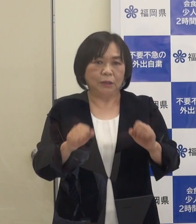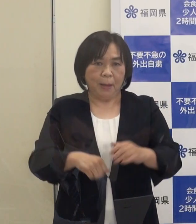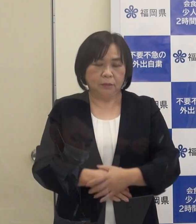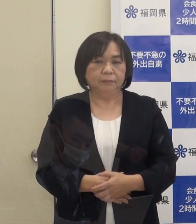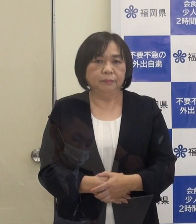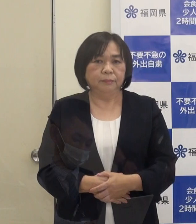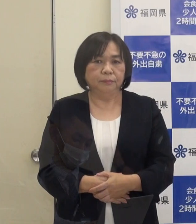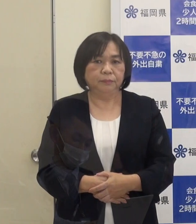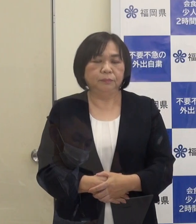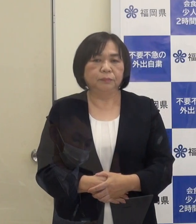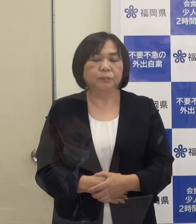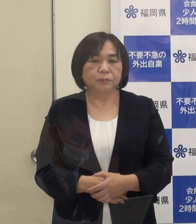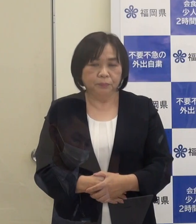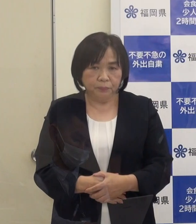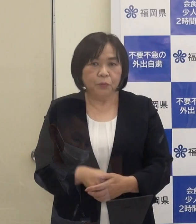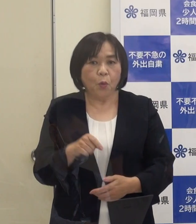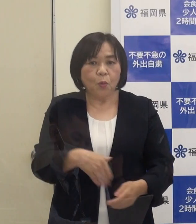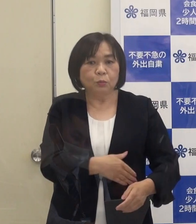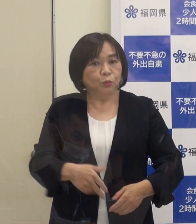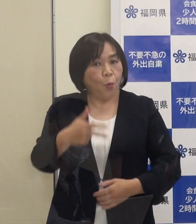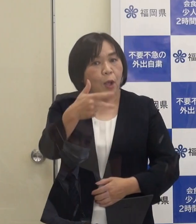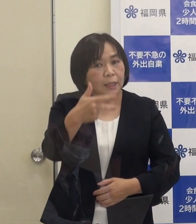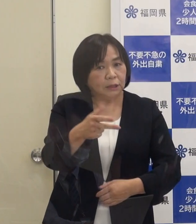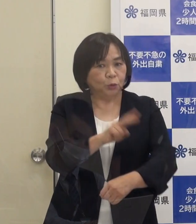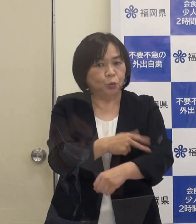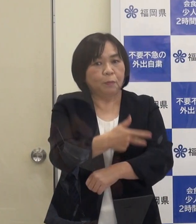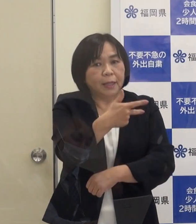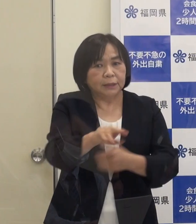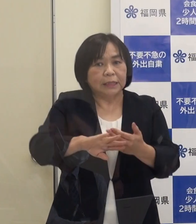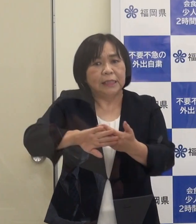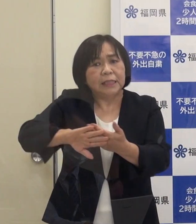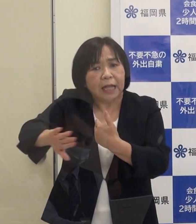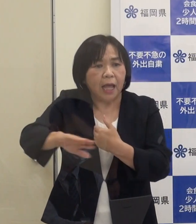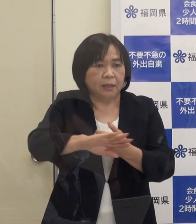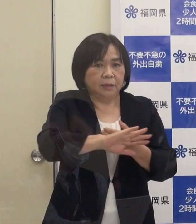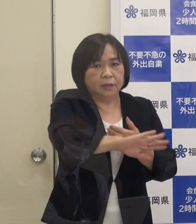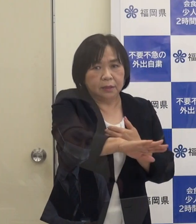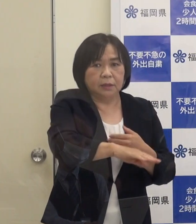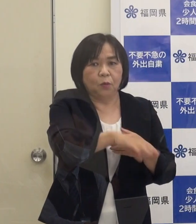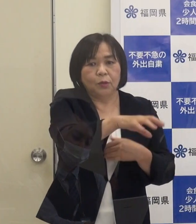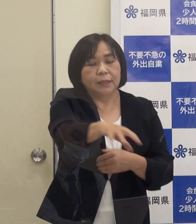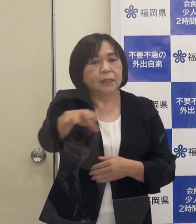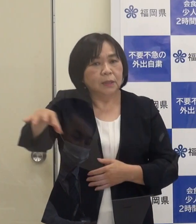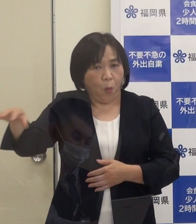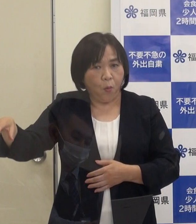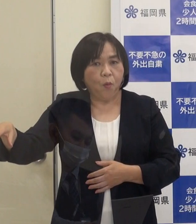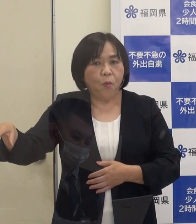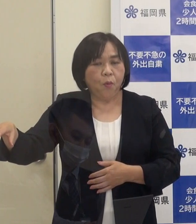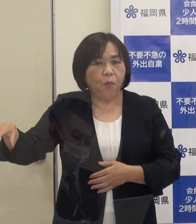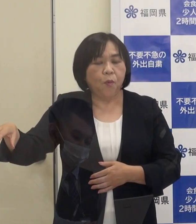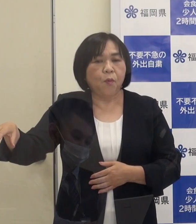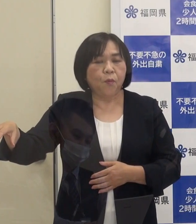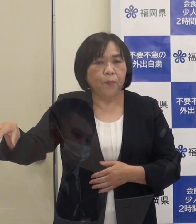また 福岡市・久留米市以外の県内の各地域においても